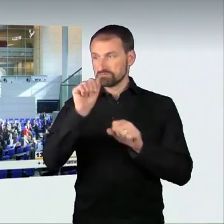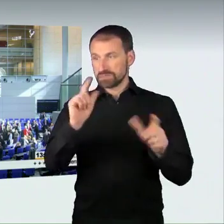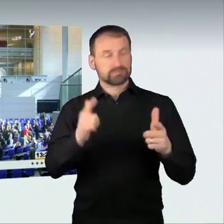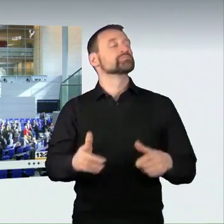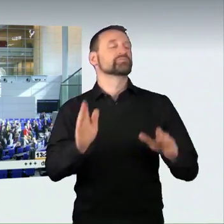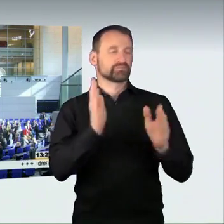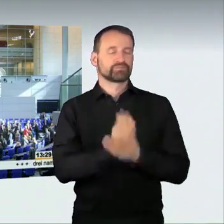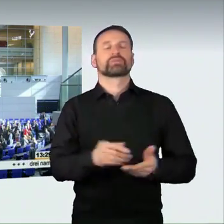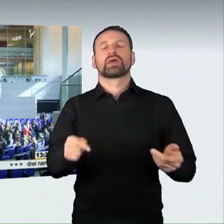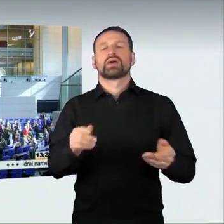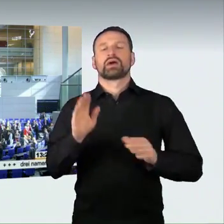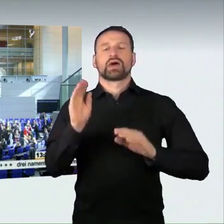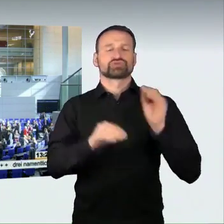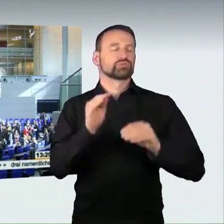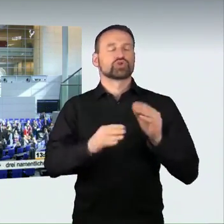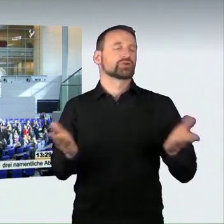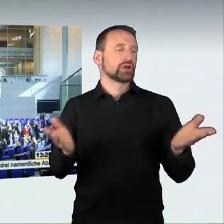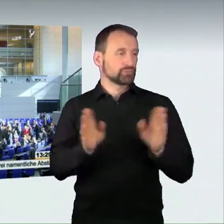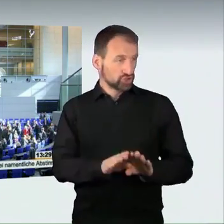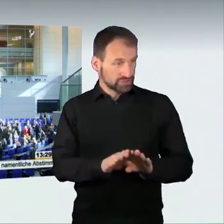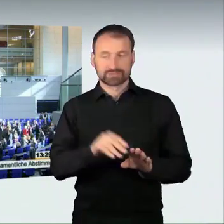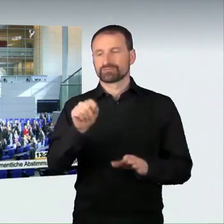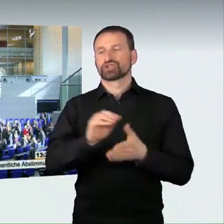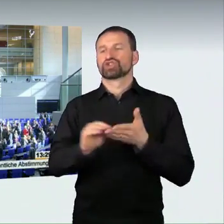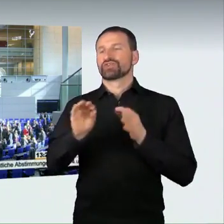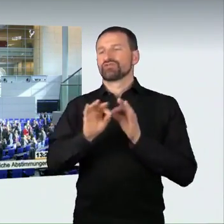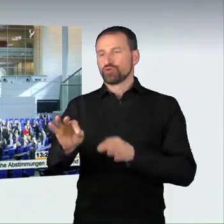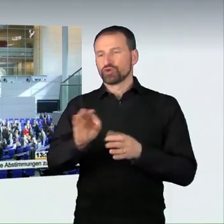und bitte die Schriftführerinnen und Schriftführer, mit der Auszählung zu beginnen.